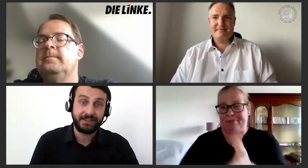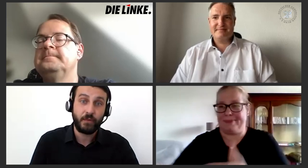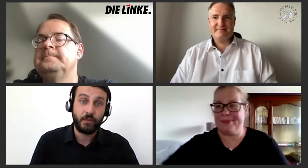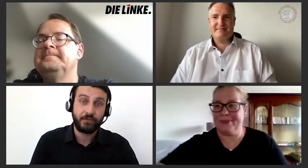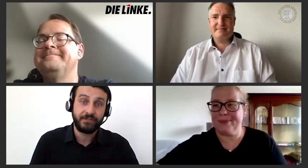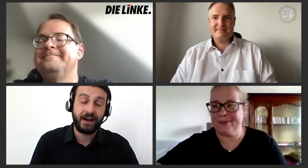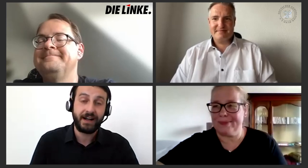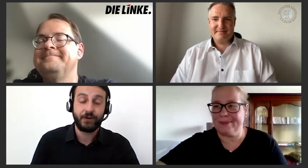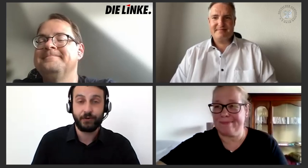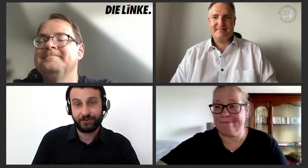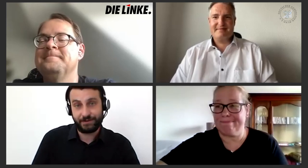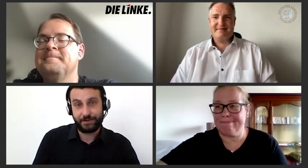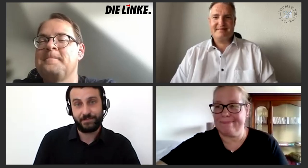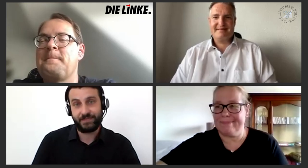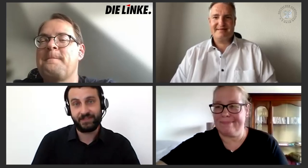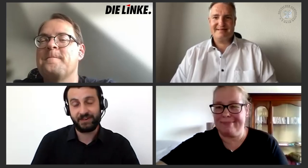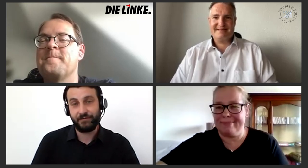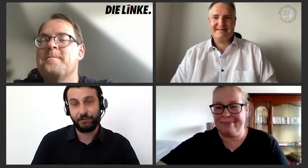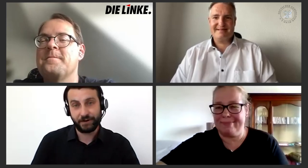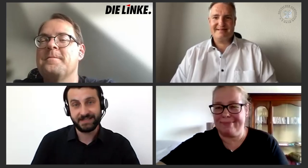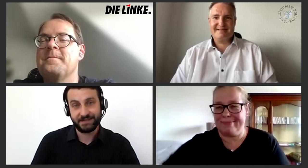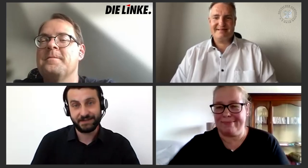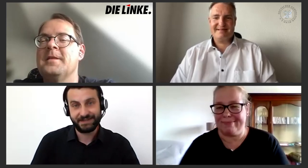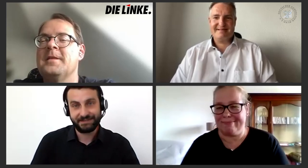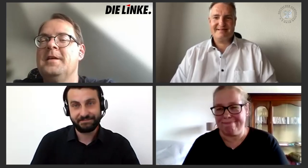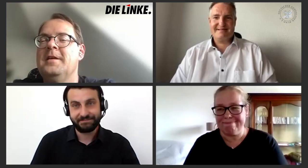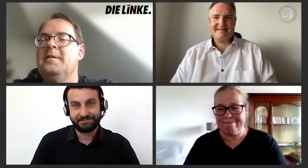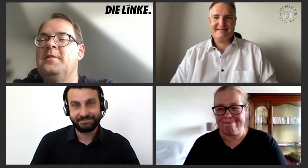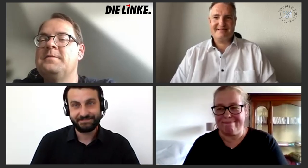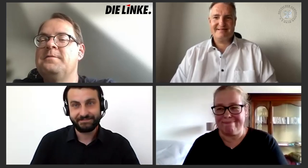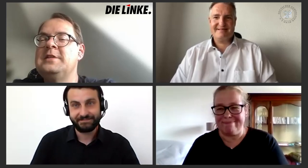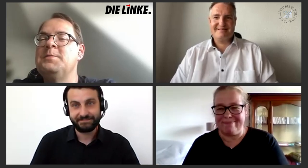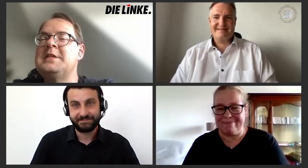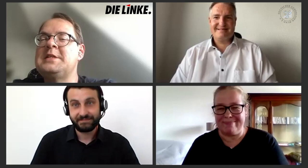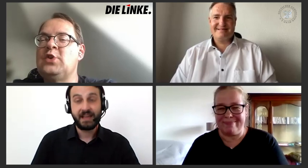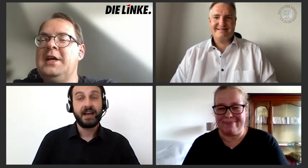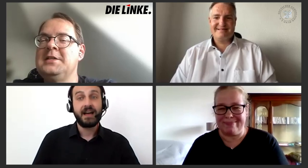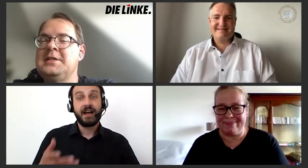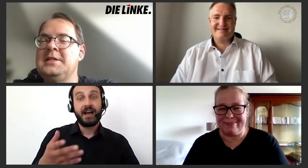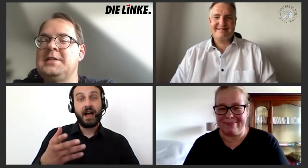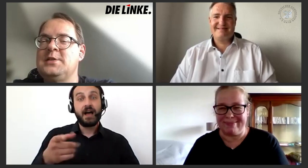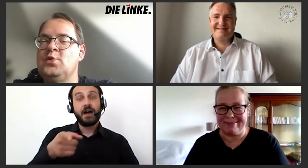viel Erfolg, drücke die Daumen für die Wahl und das Sie da erfolgreich sind. - Ich will zumindest